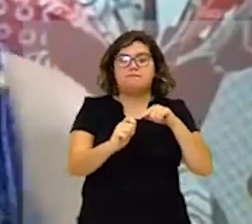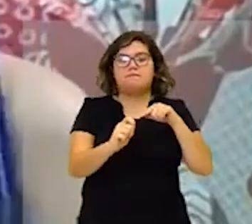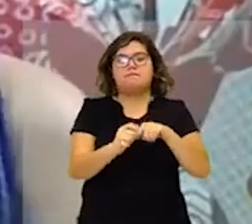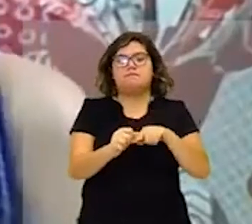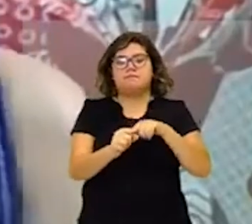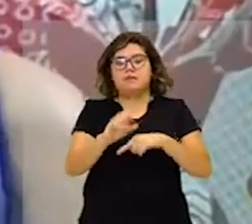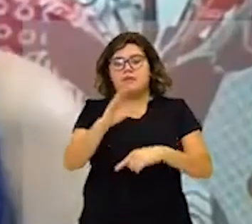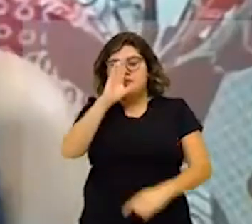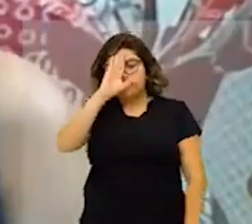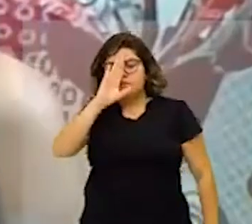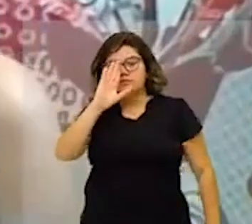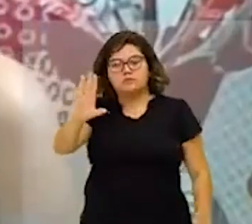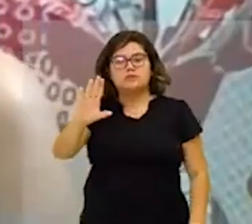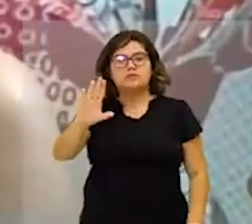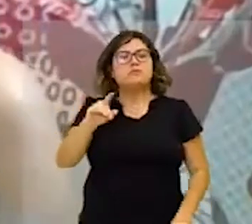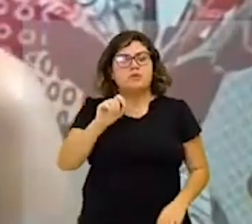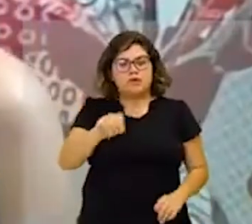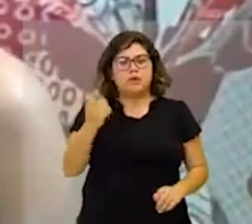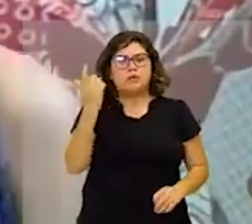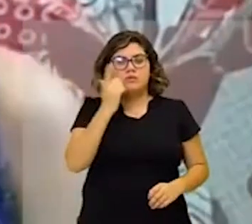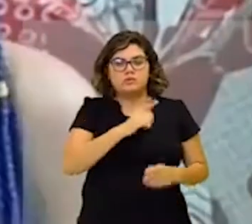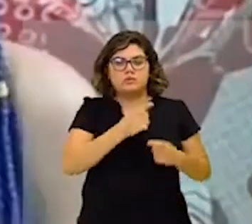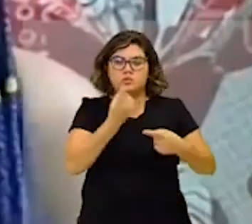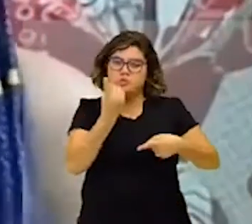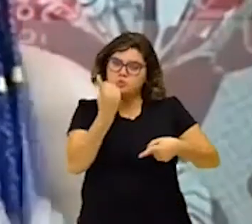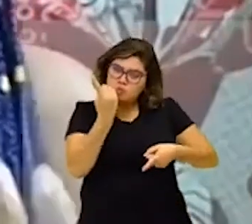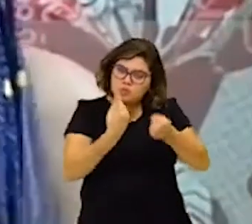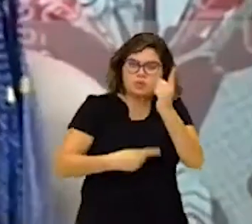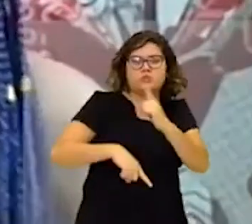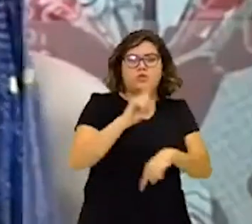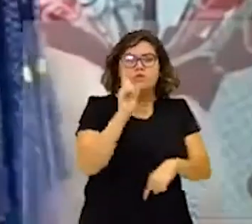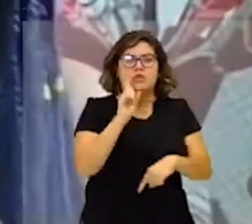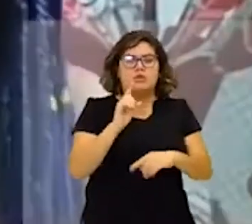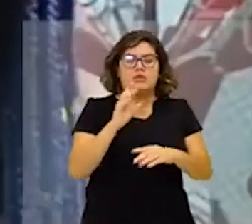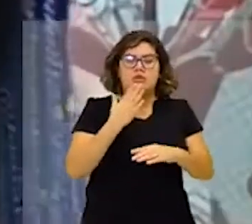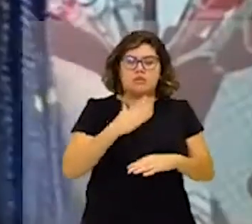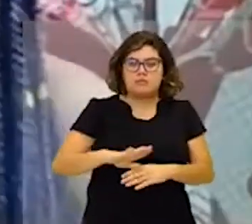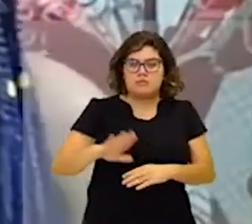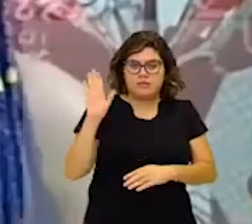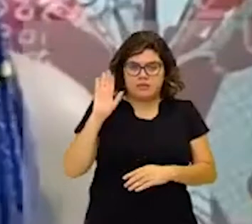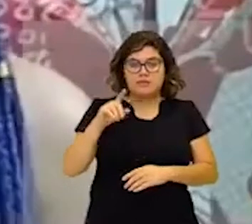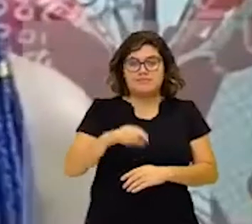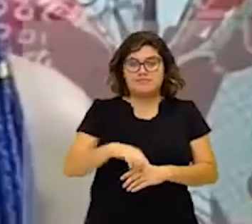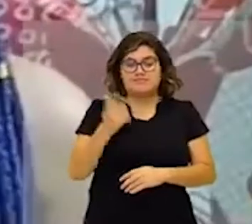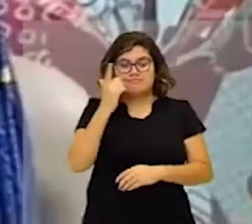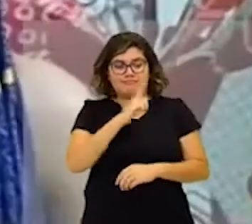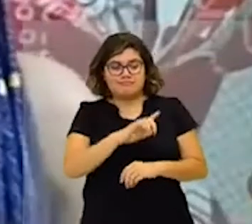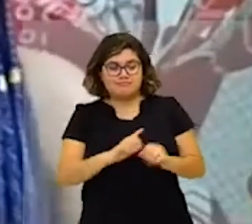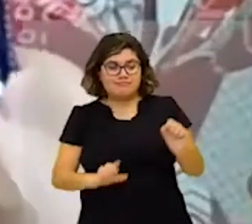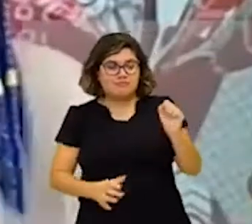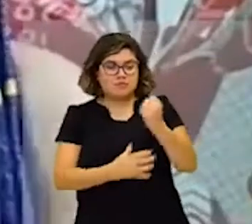principais para o sucesso de uma campanha ele garante a questão de segurança garante a questão